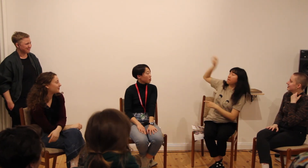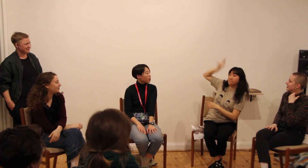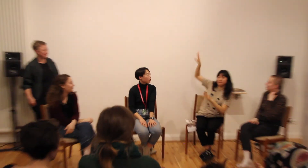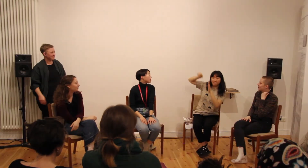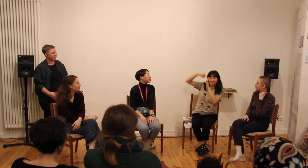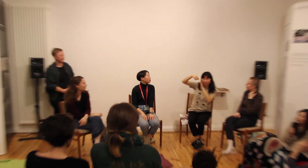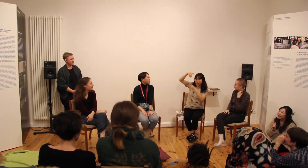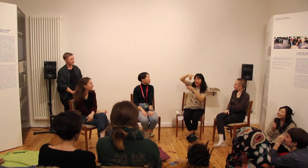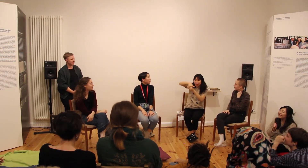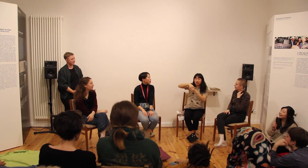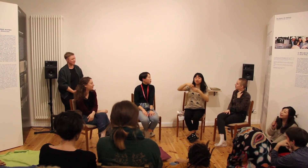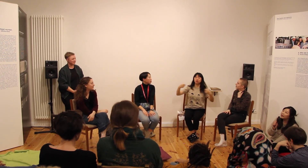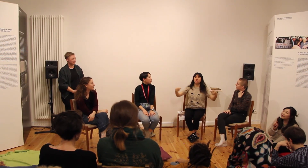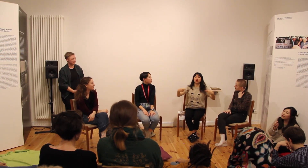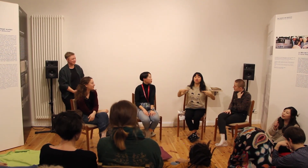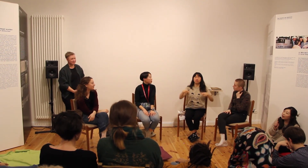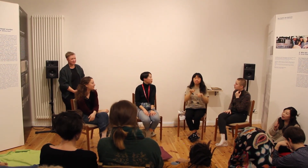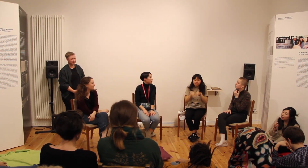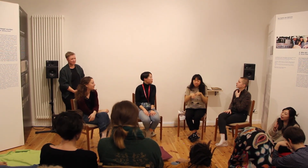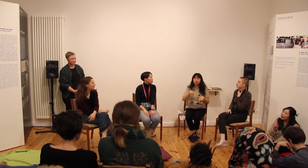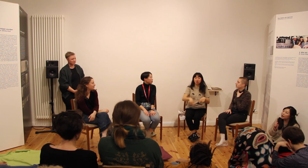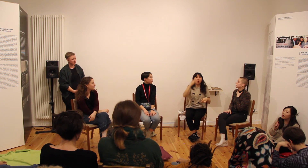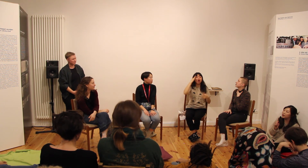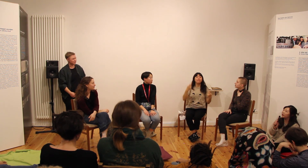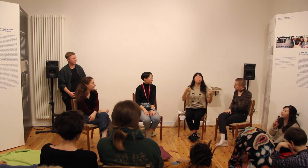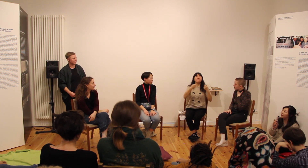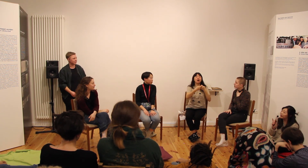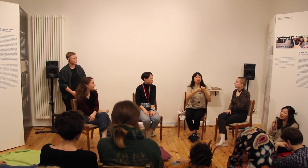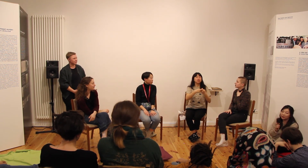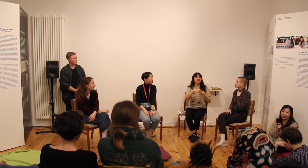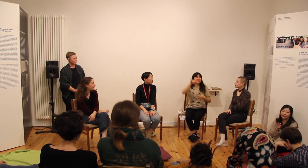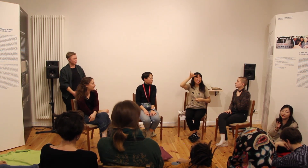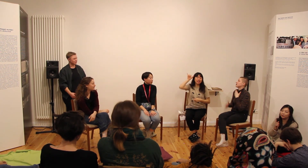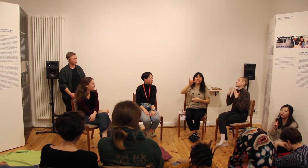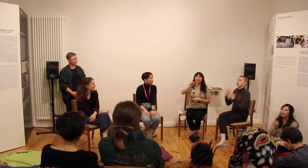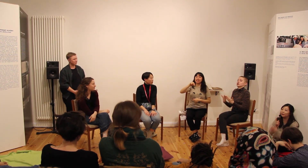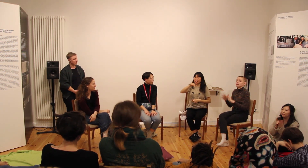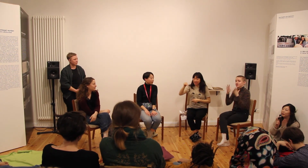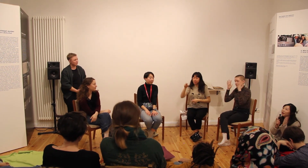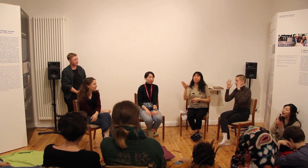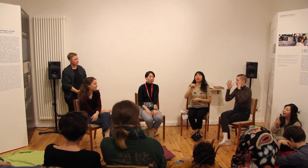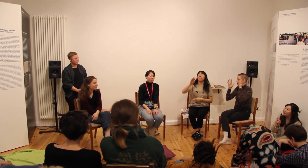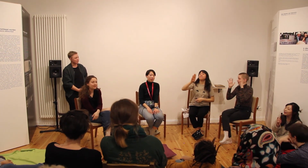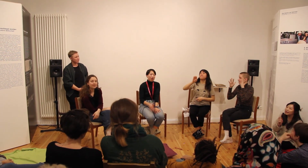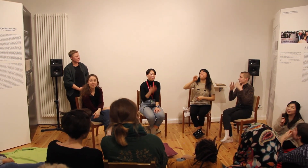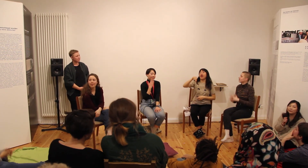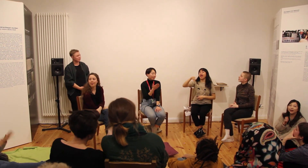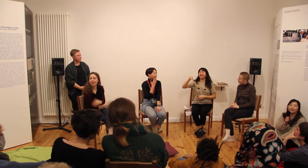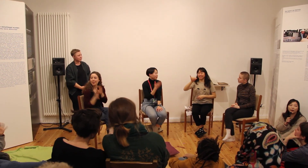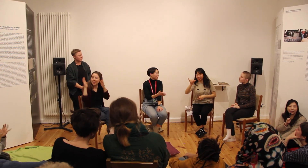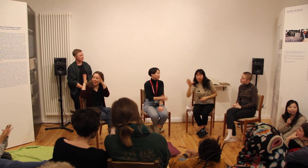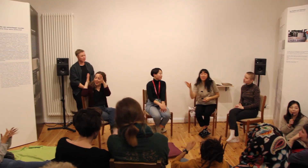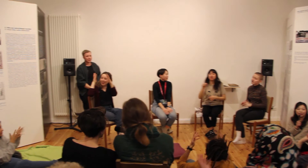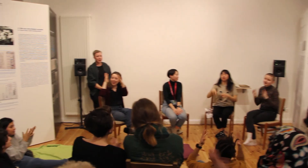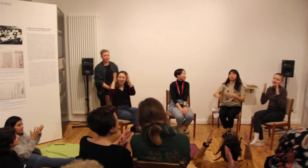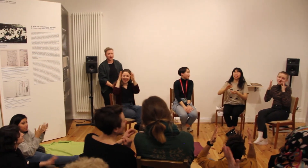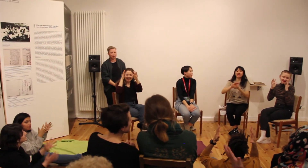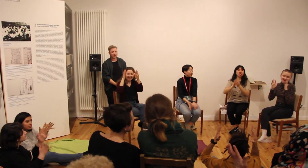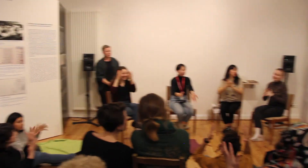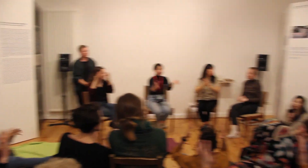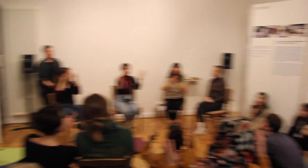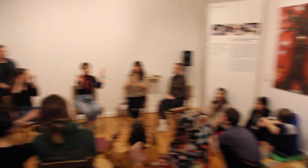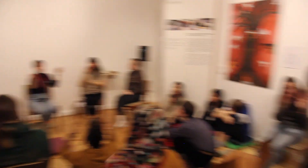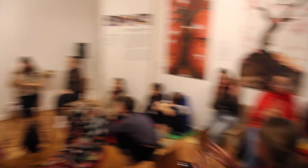Dann auch an die Untertitel, da müssen wir dem Korea Verband danken, Yann und Benny.